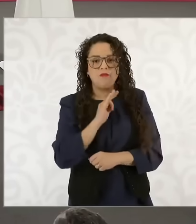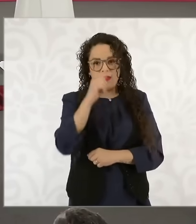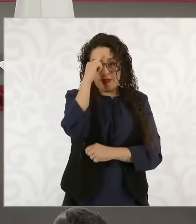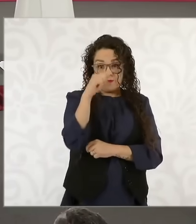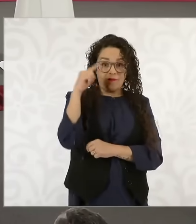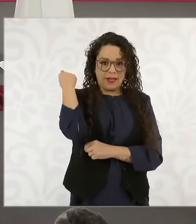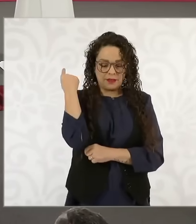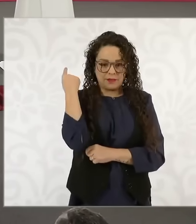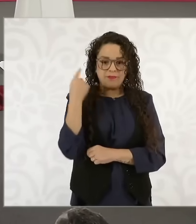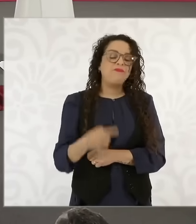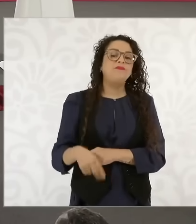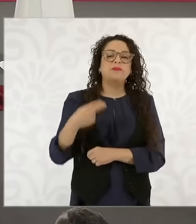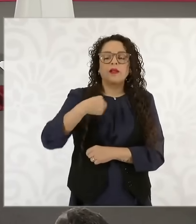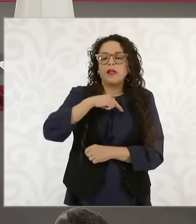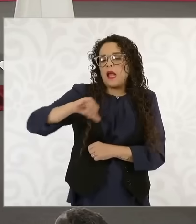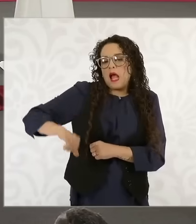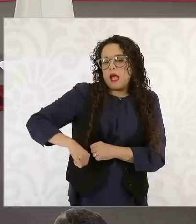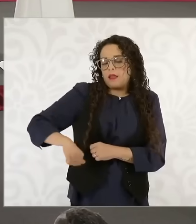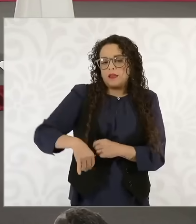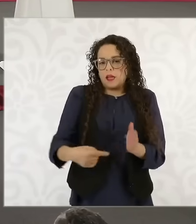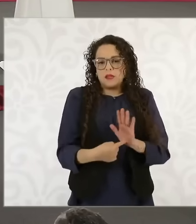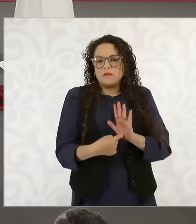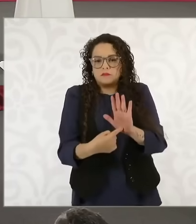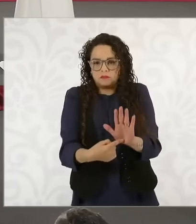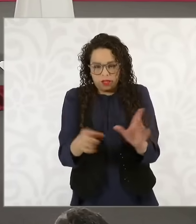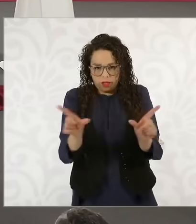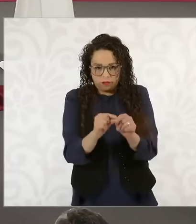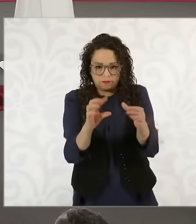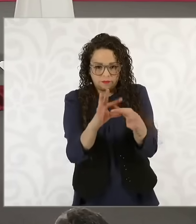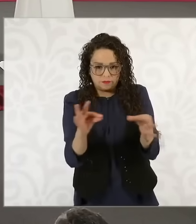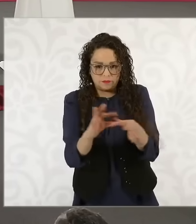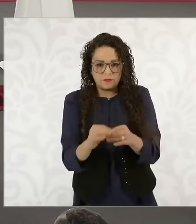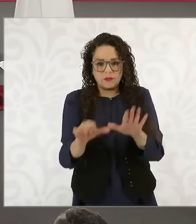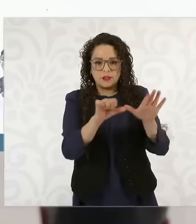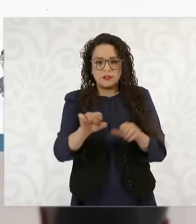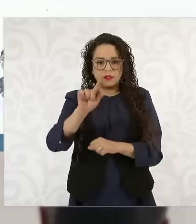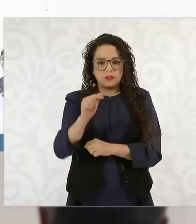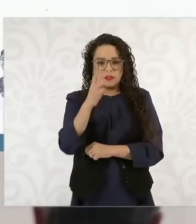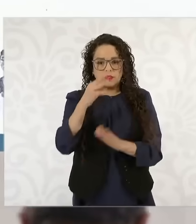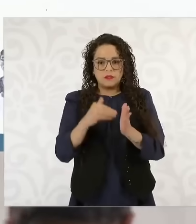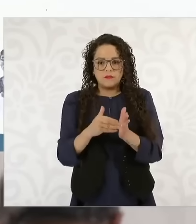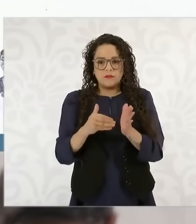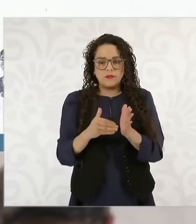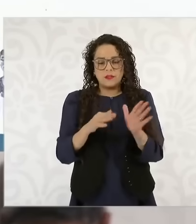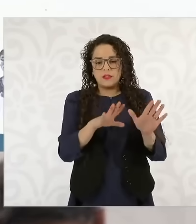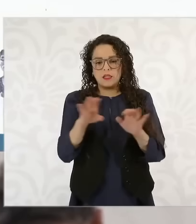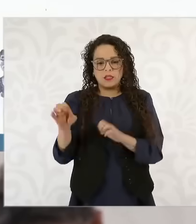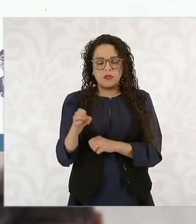compartirles es tenemos la inversión que asciende a 163,540 millones de pesos con estos proyectos